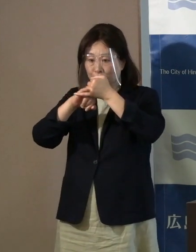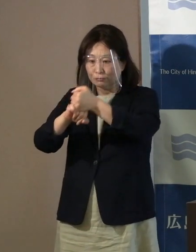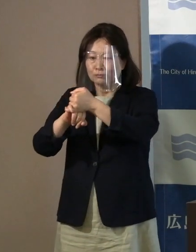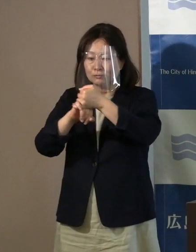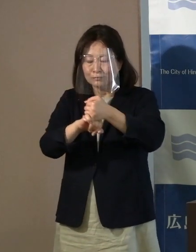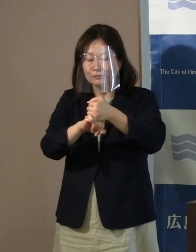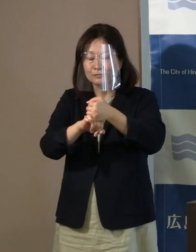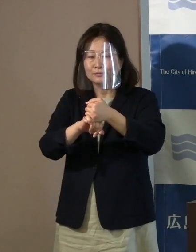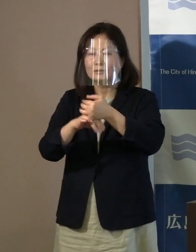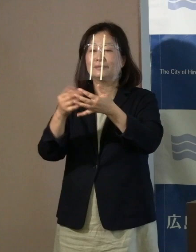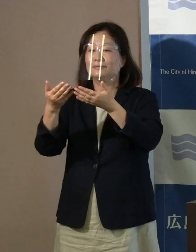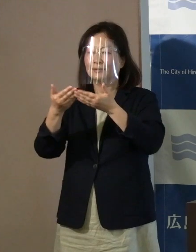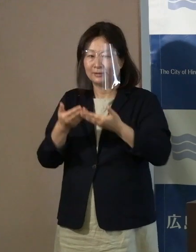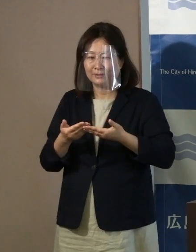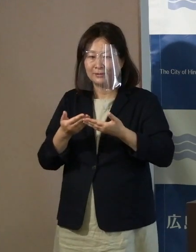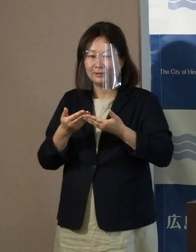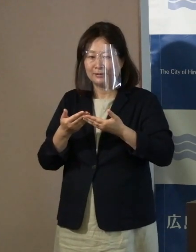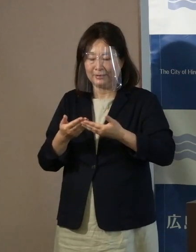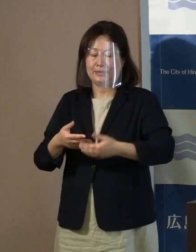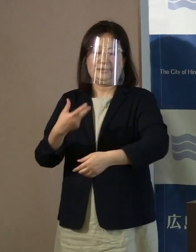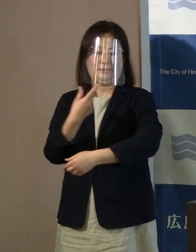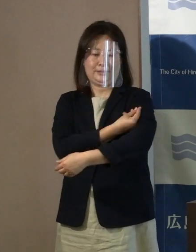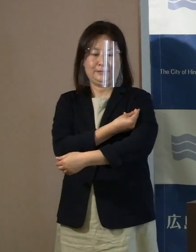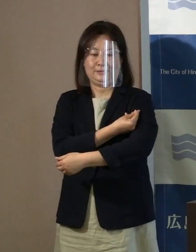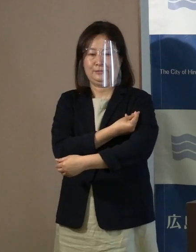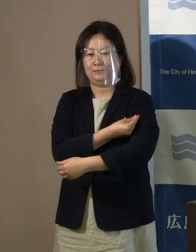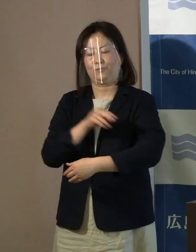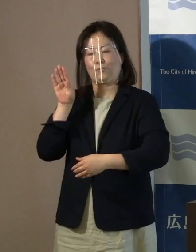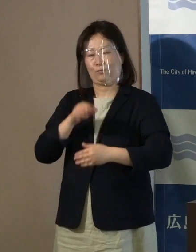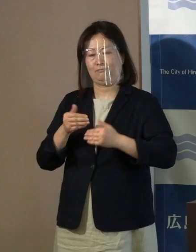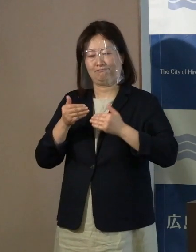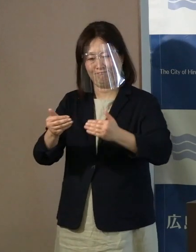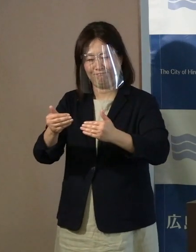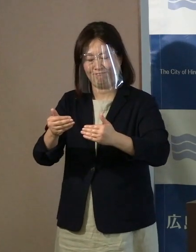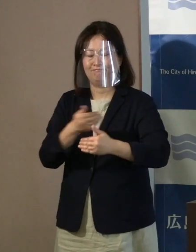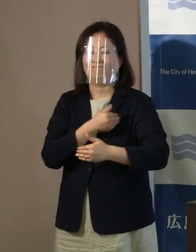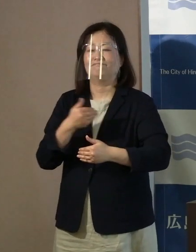こちらの方の接種も着実に進めていける というふうな状況になっております｡